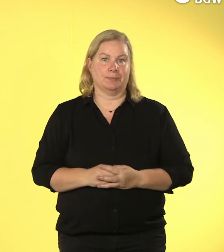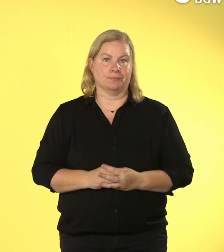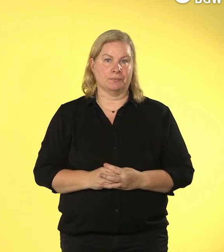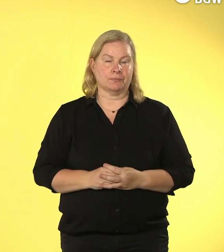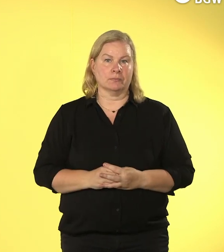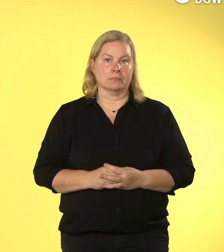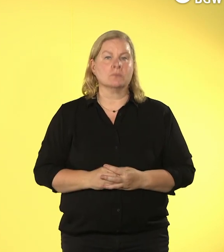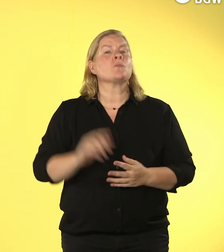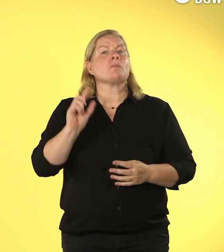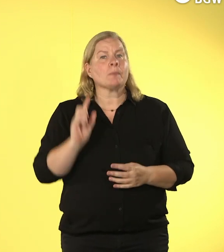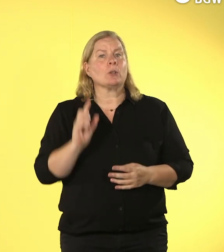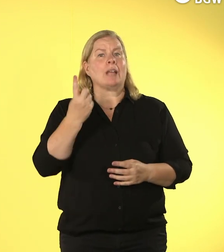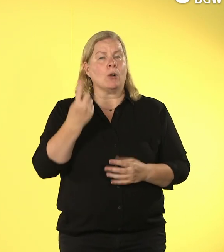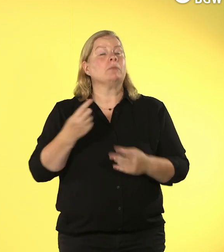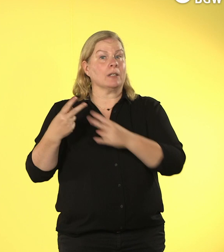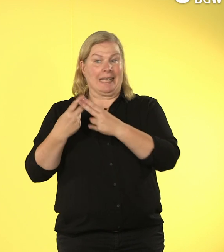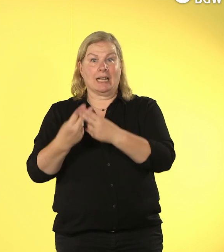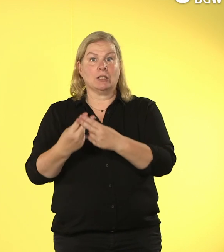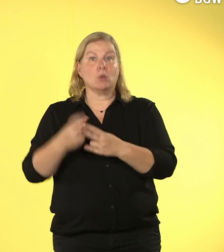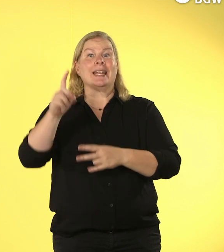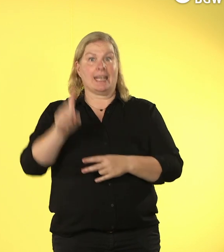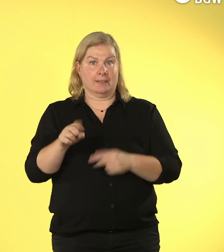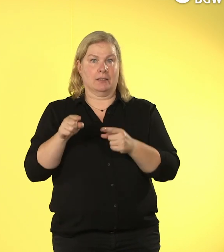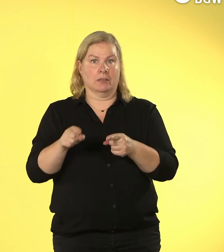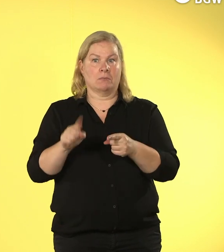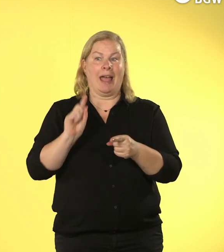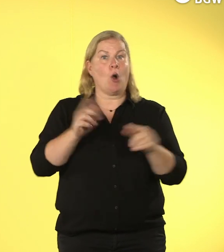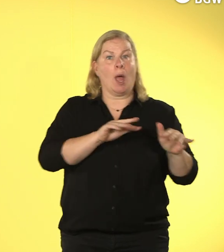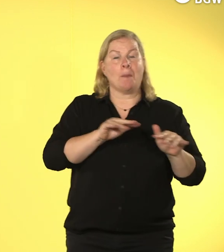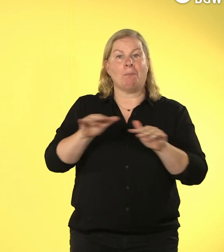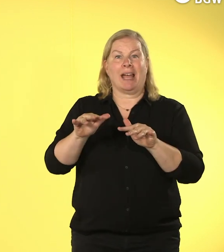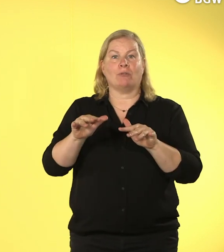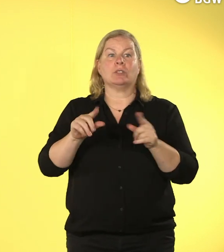Die Generation X wurde auch geprägt von einer großen Scheidungsrate.